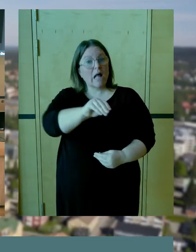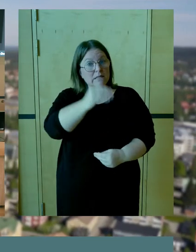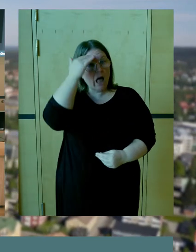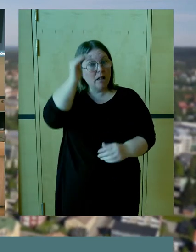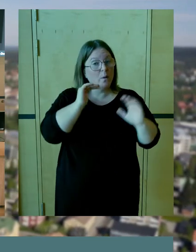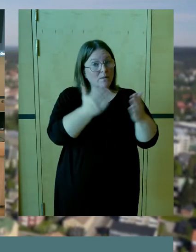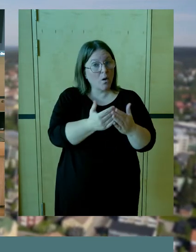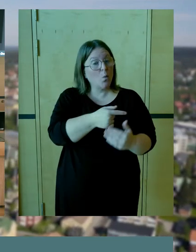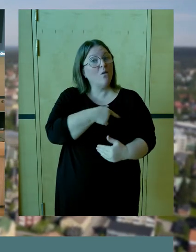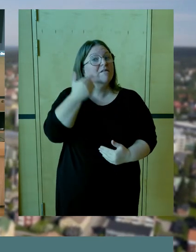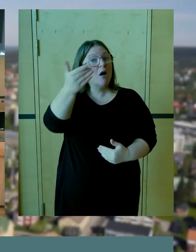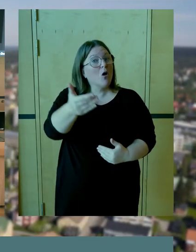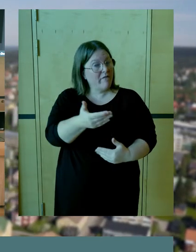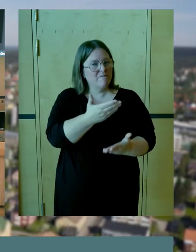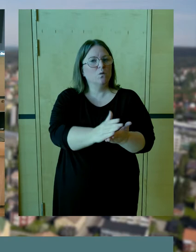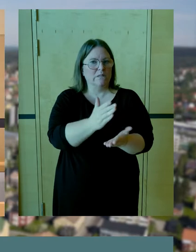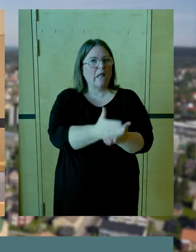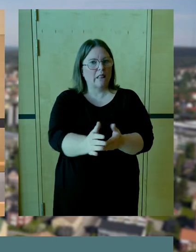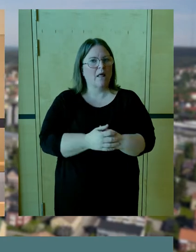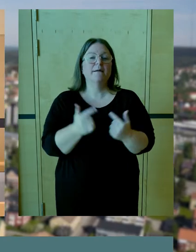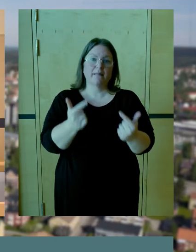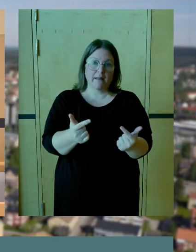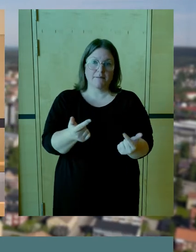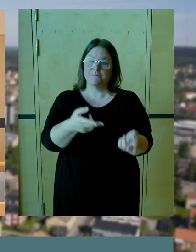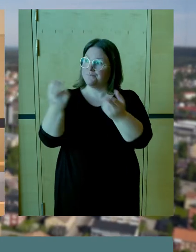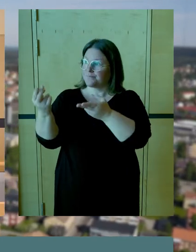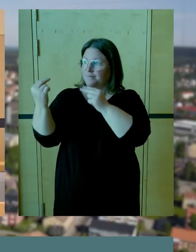Tack ska du ha det är något Christian som liberalernas gruppledare Varsågod